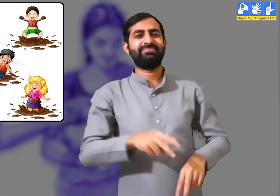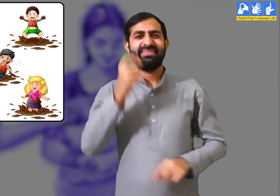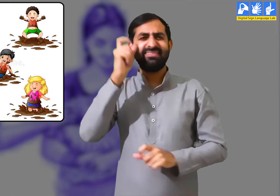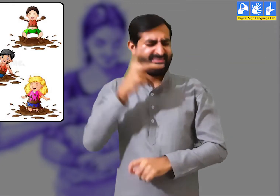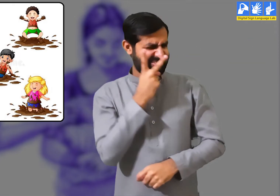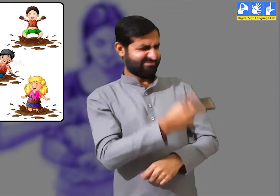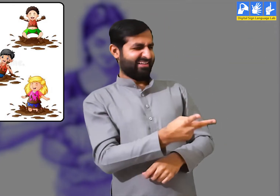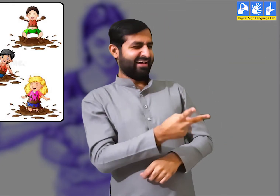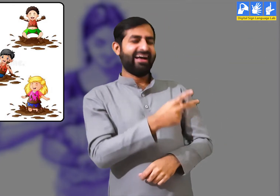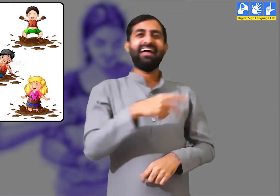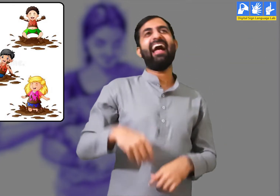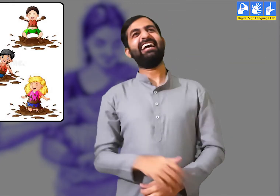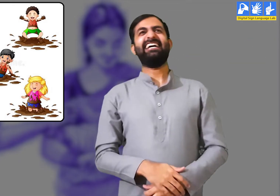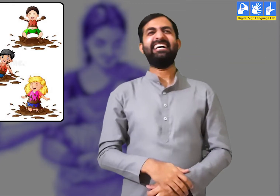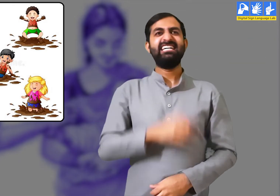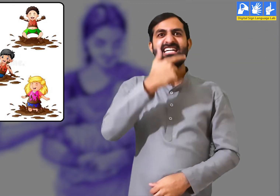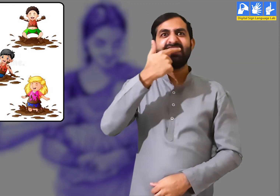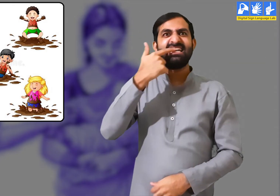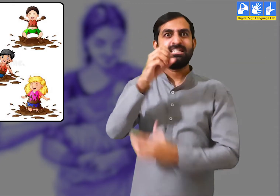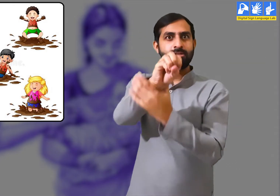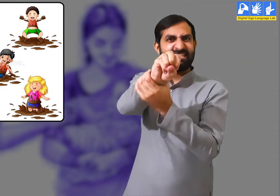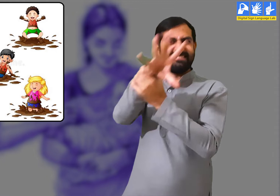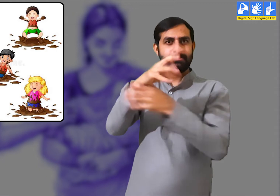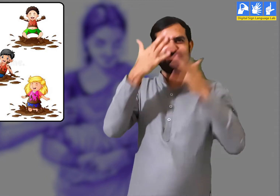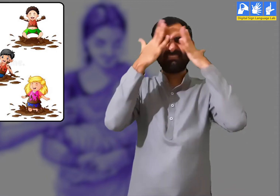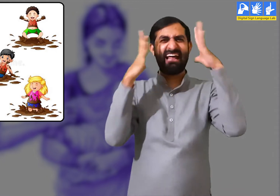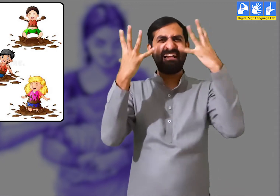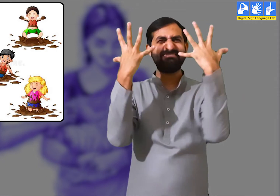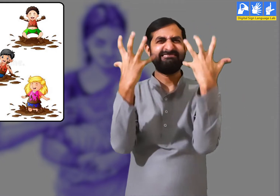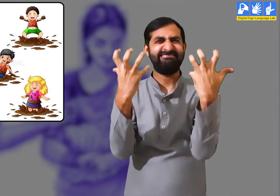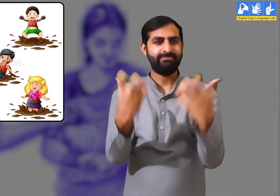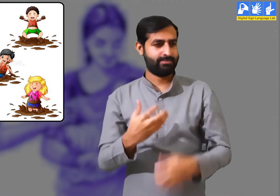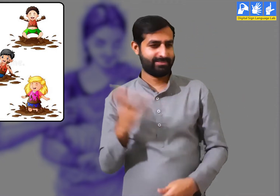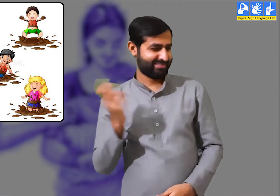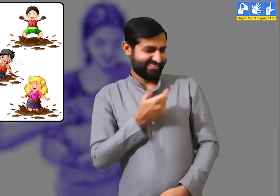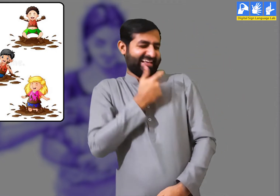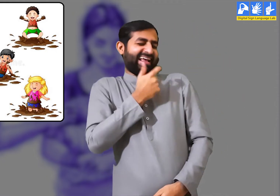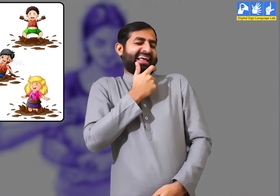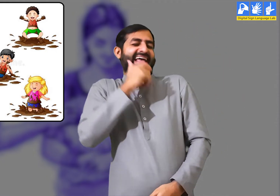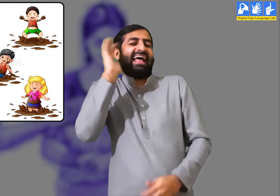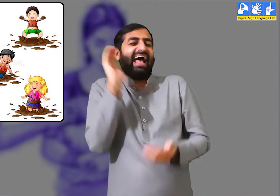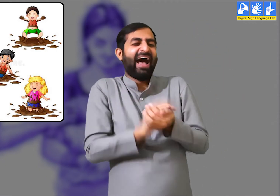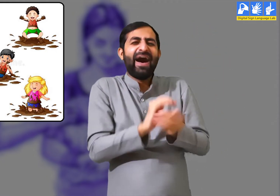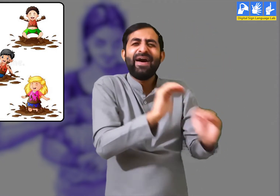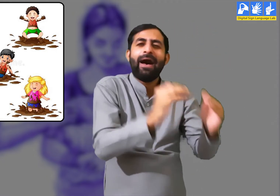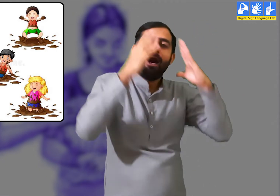फिर जब वह उस हाल में घर लौटते है तो उनके सफ़ेद दांतो की हसीं माता-पिता के चेहरे पर मुस्कराहट ला देती हैं